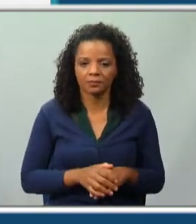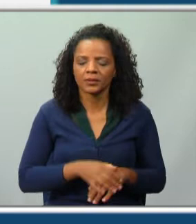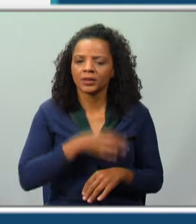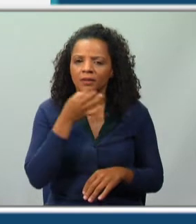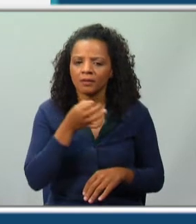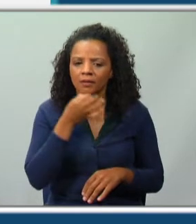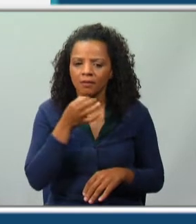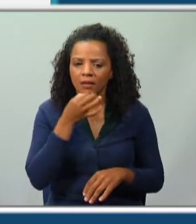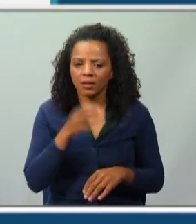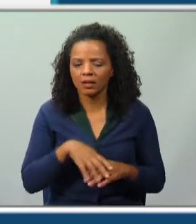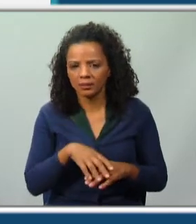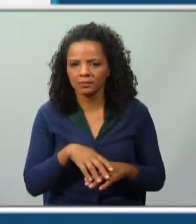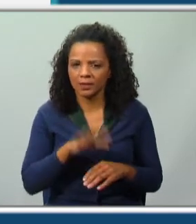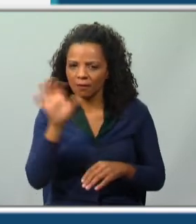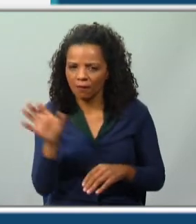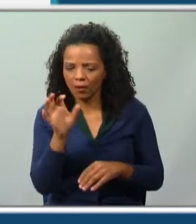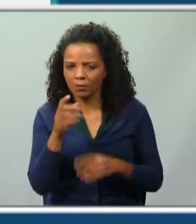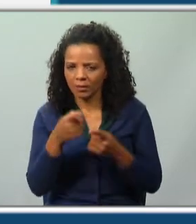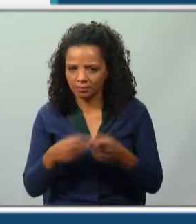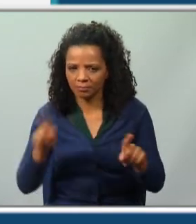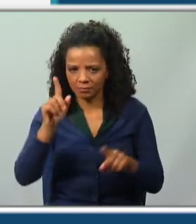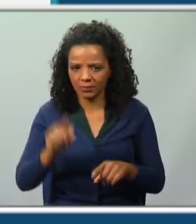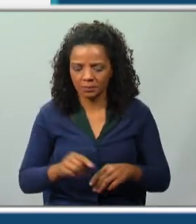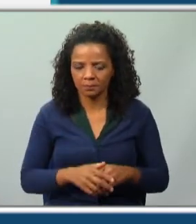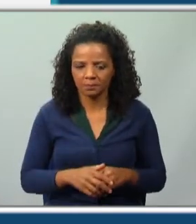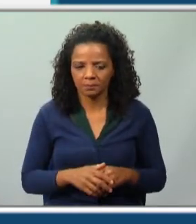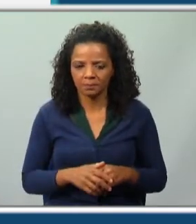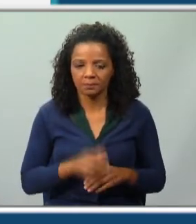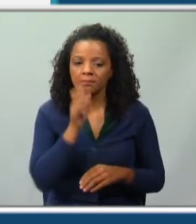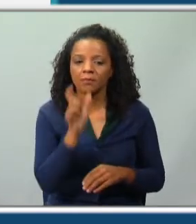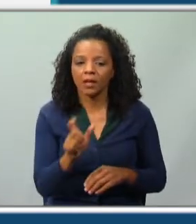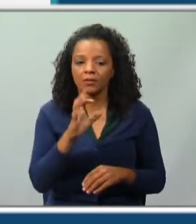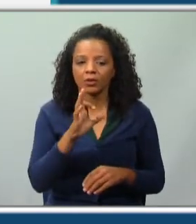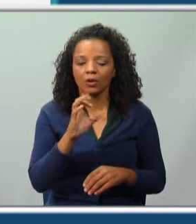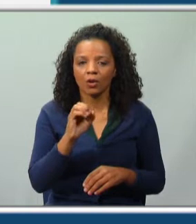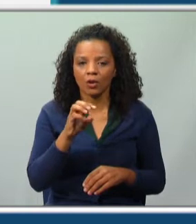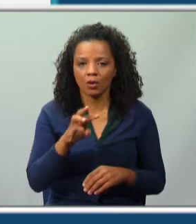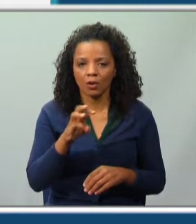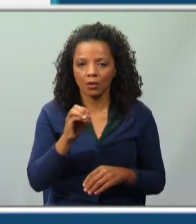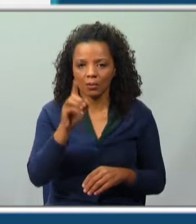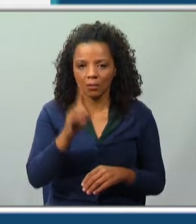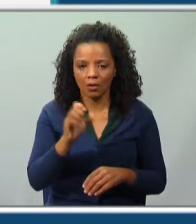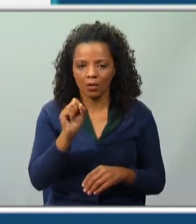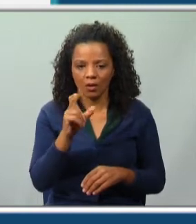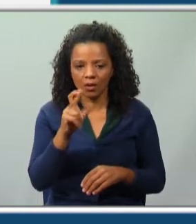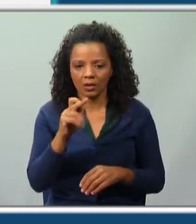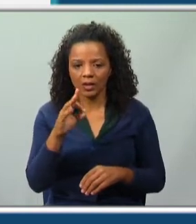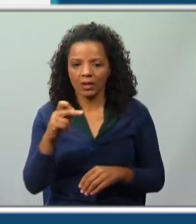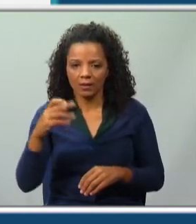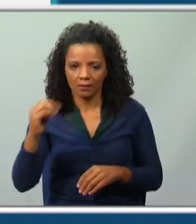pronunciam normalmente de forma distinta são palavras homógrafas 通常發音不同是同形詞